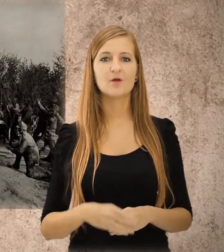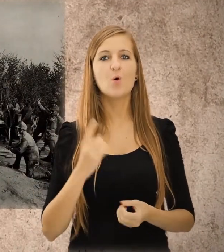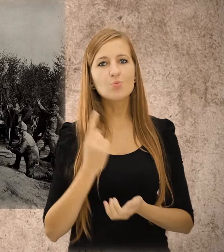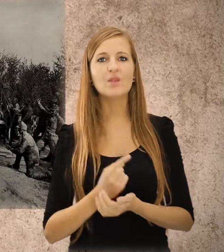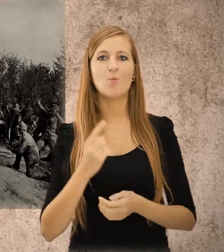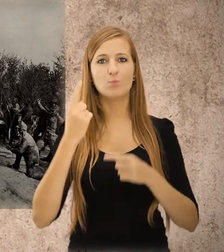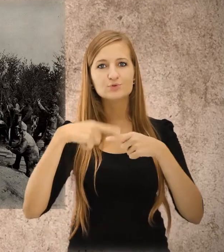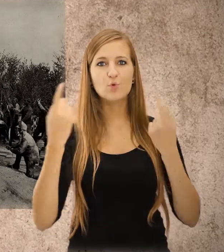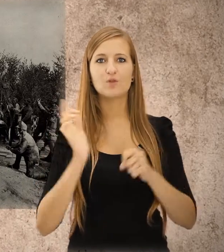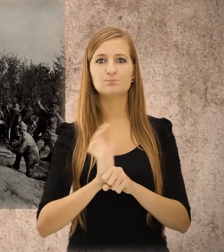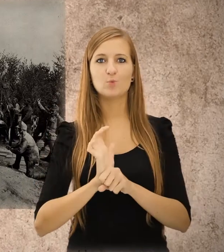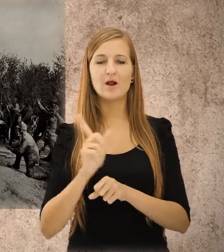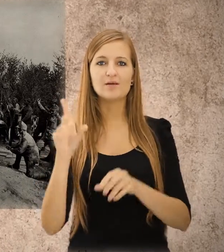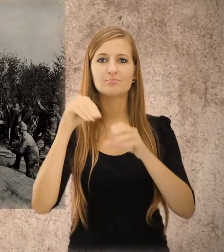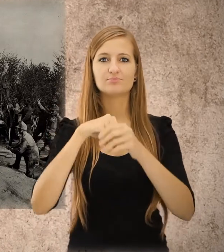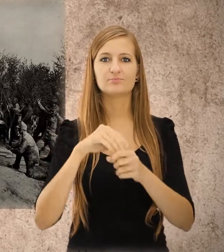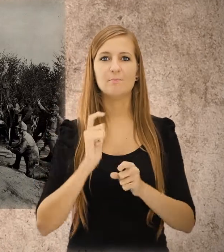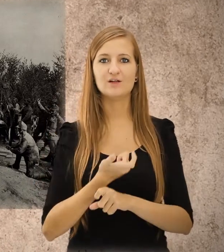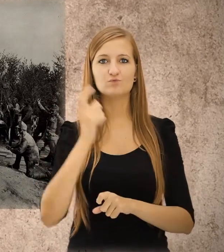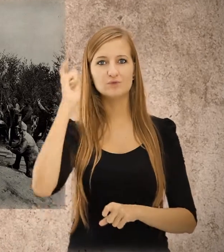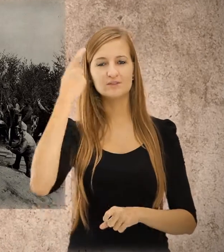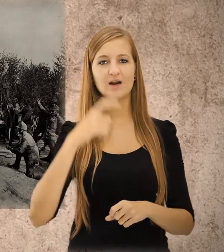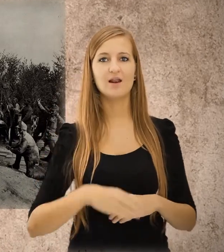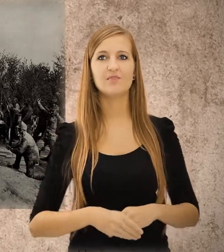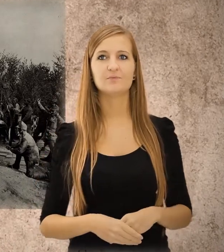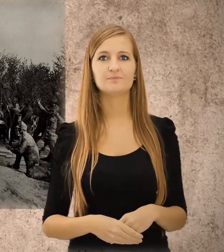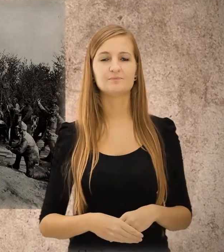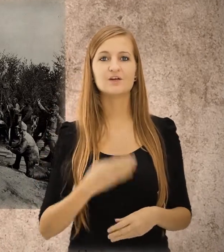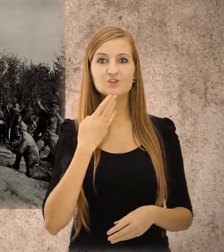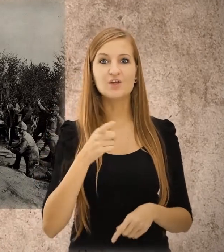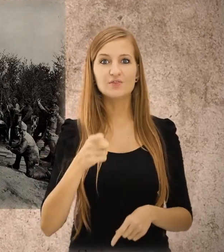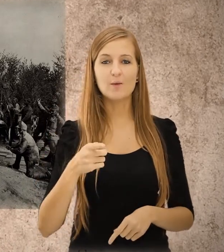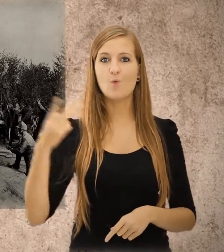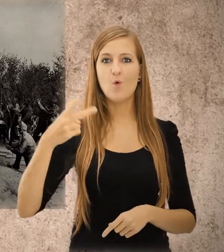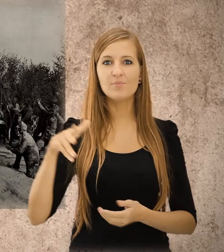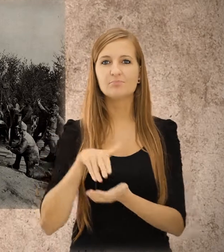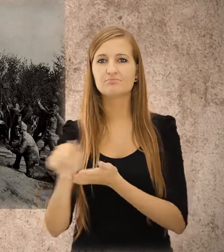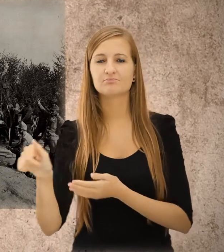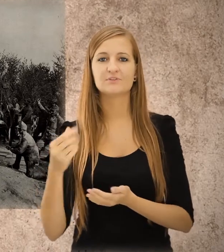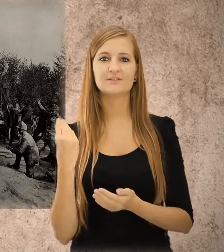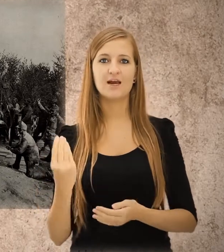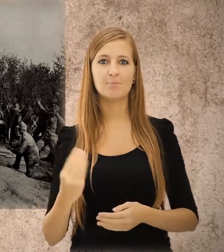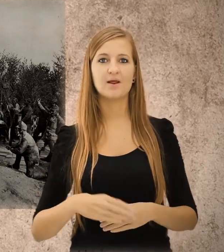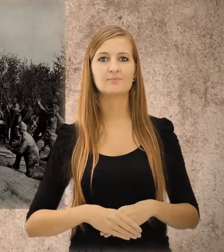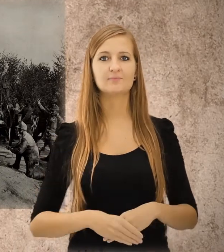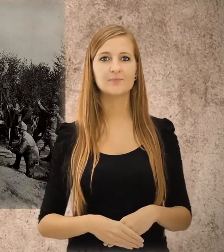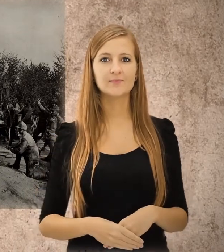Udało się przekonać Bułgarię, żeby przyłączyła się do Państw Centralnych. Dzięki temu można było zaatakować Serbię.